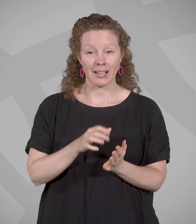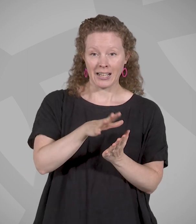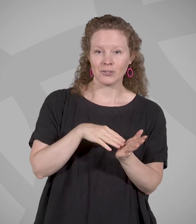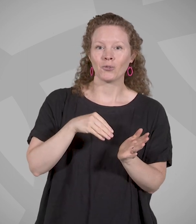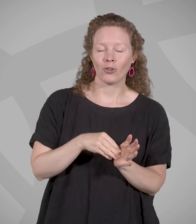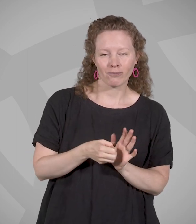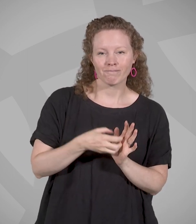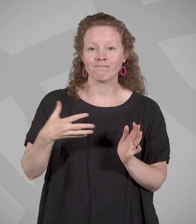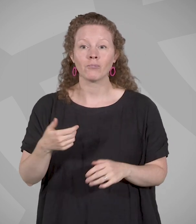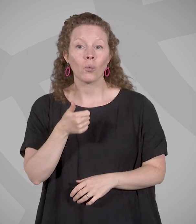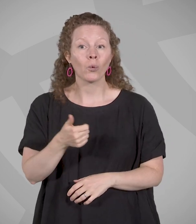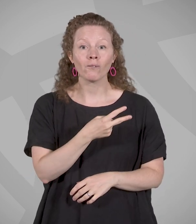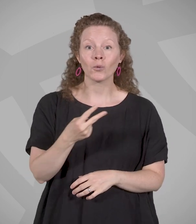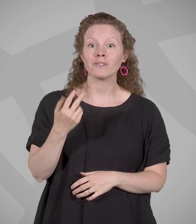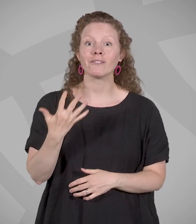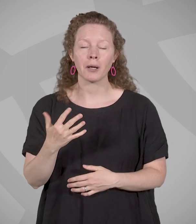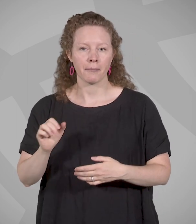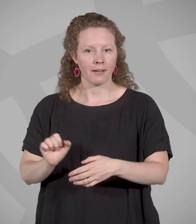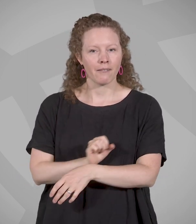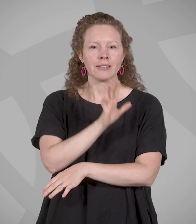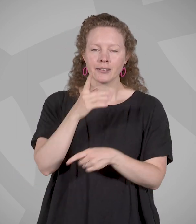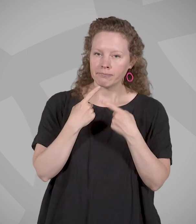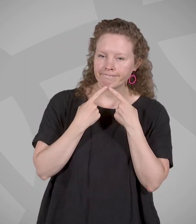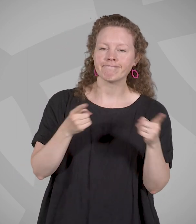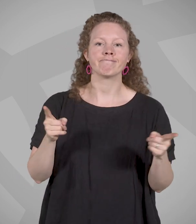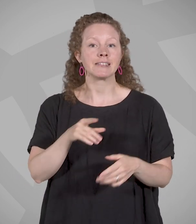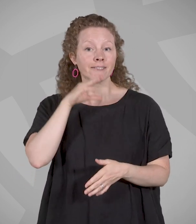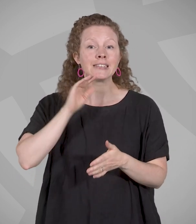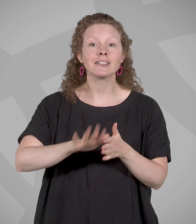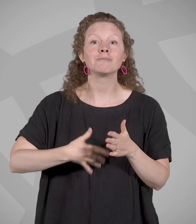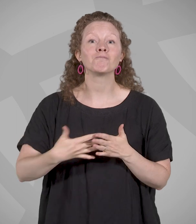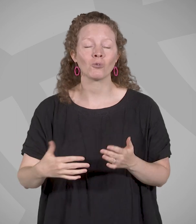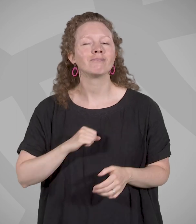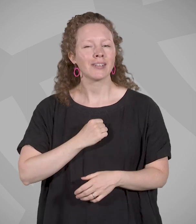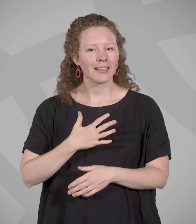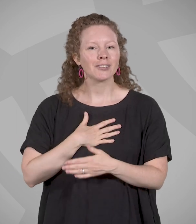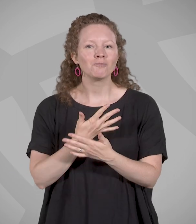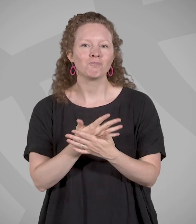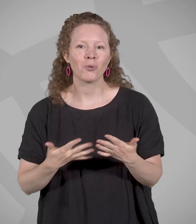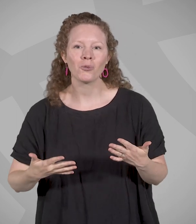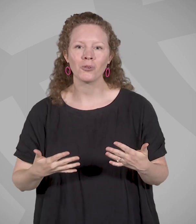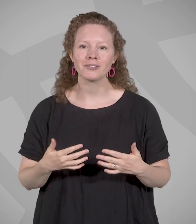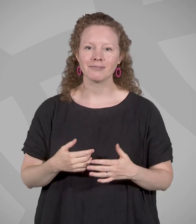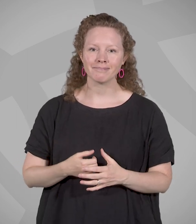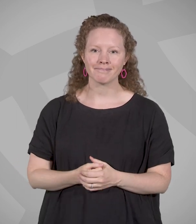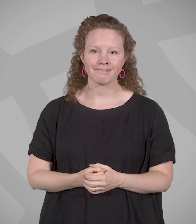ja tutkimustulosten perusteella yhdistys Finlandssvenska teckenspråkiga rf julisti vuonna 2005 - suomenruotsalaisen viittomakielen omaksi kielekseen.